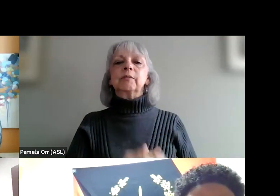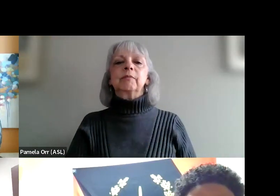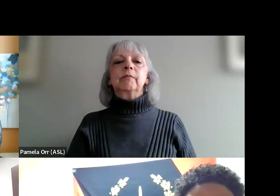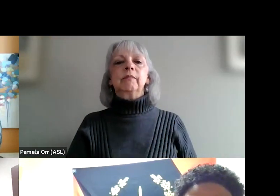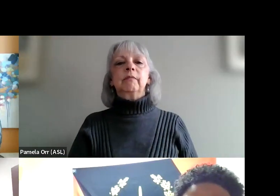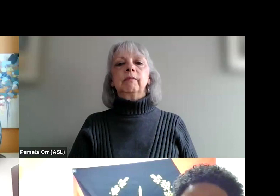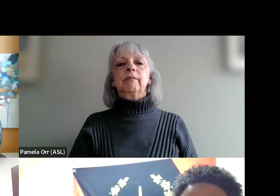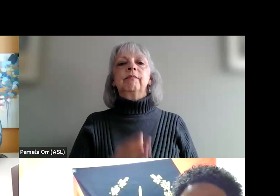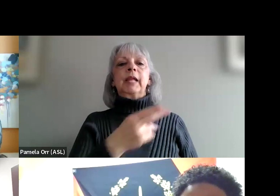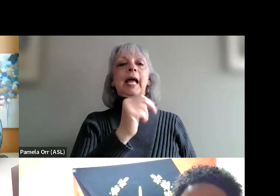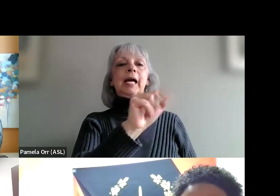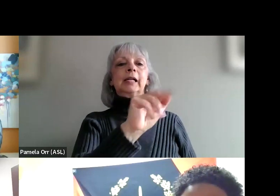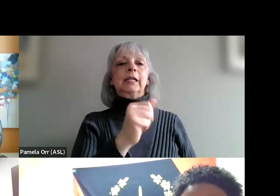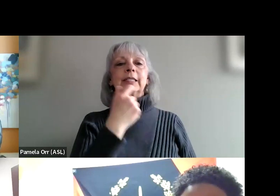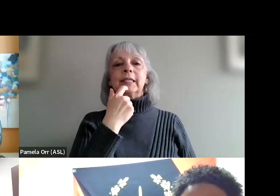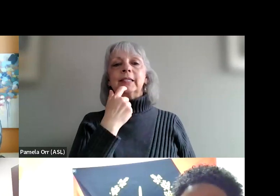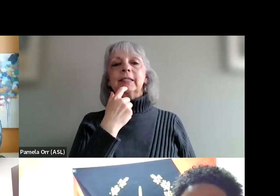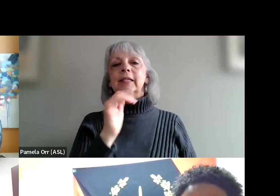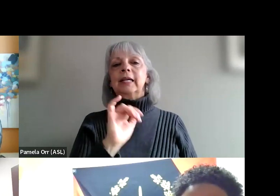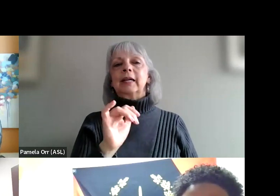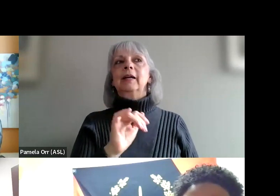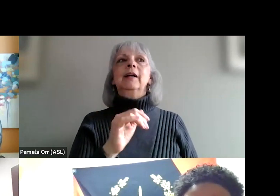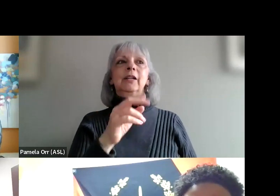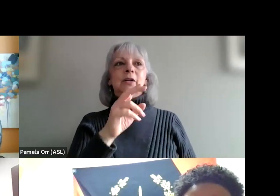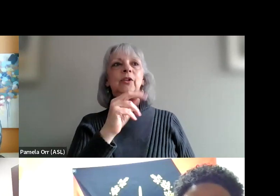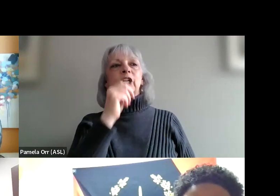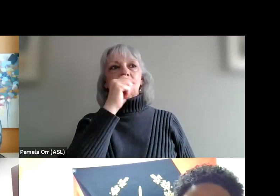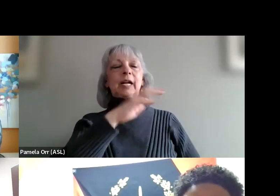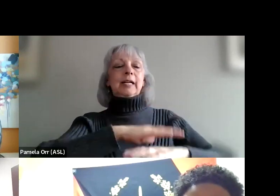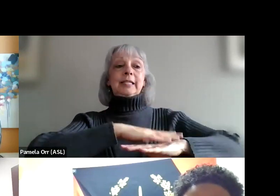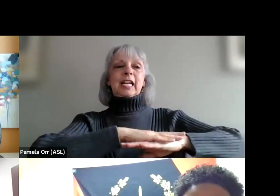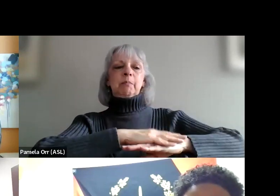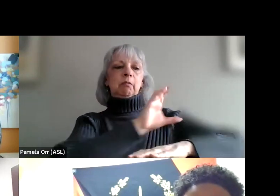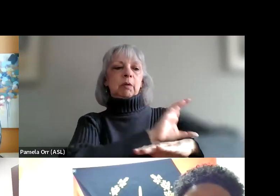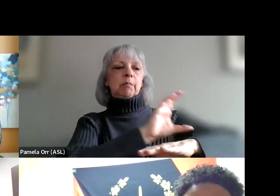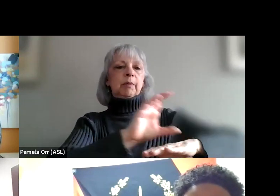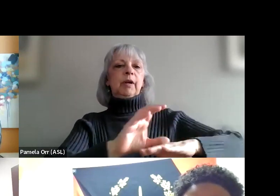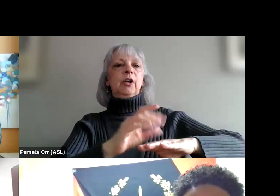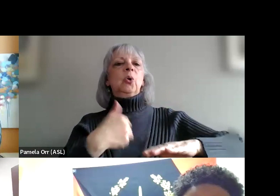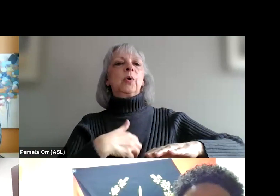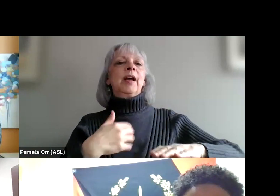Y creo que también, igual que con el Narcan, buscamos narices de maniquí